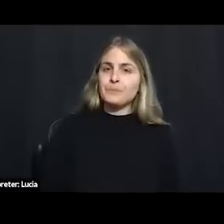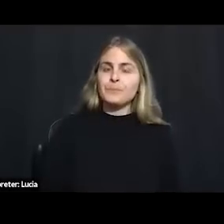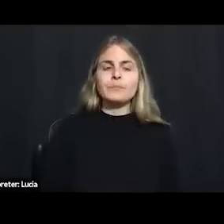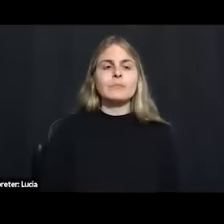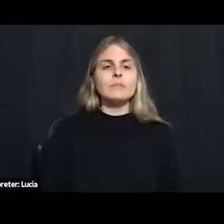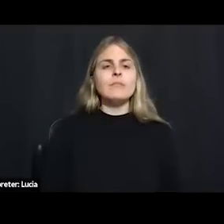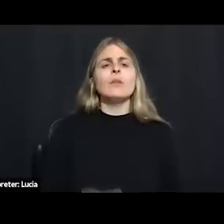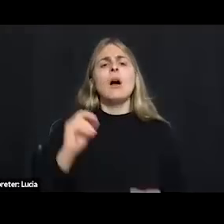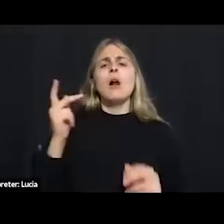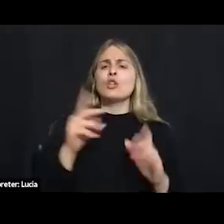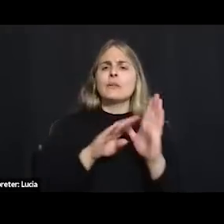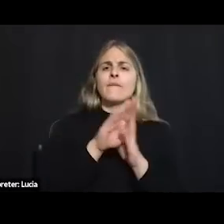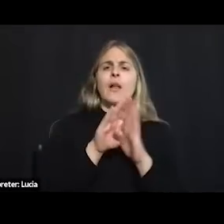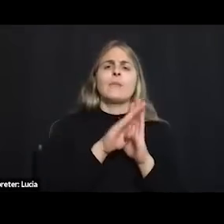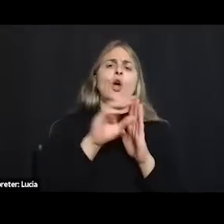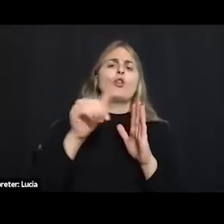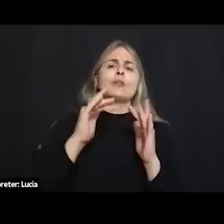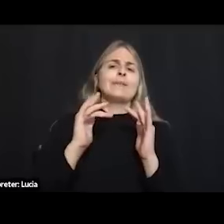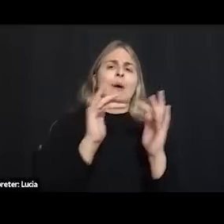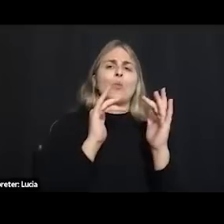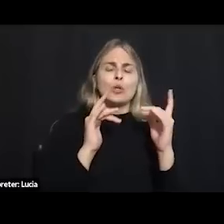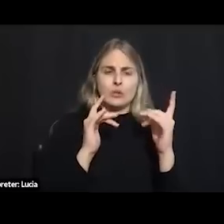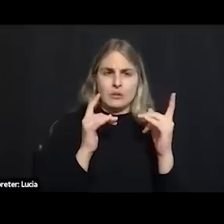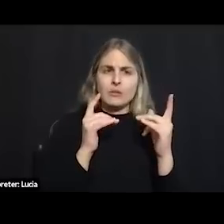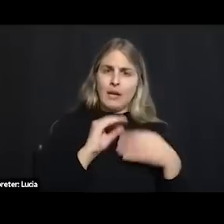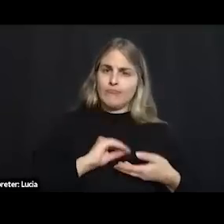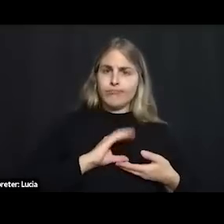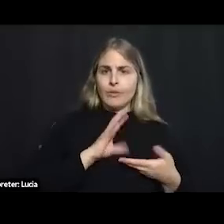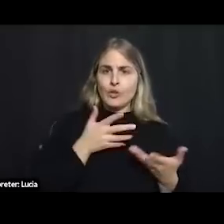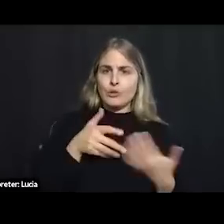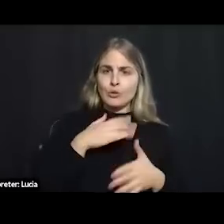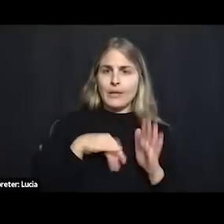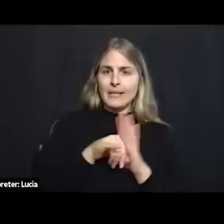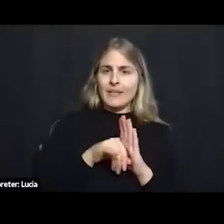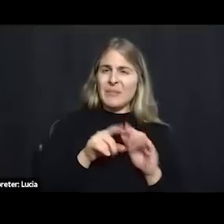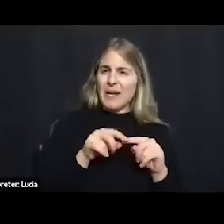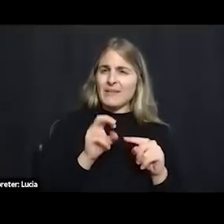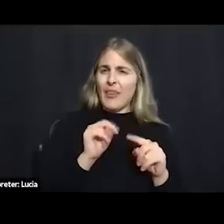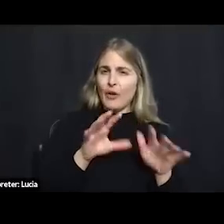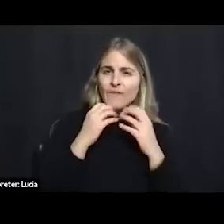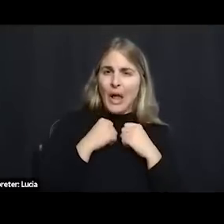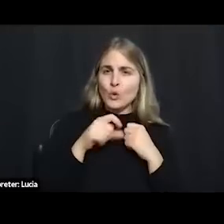Otros formaron otras redes que reforzaron su identidad social basados en sus valores y necesidades. Y esto es algo similar